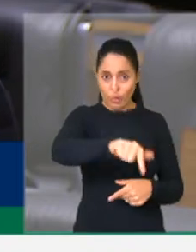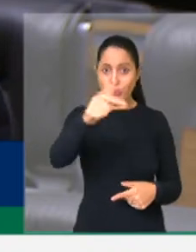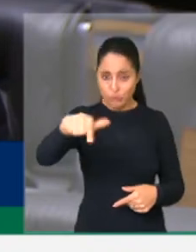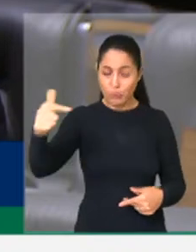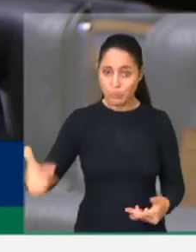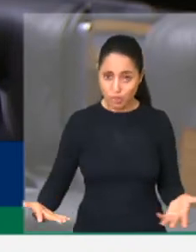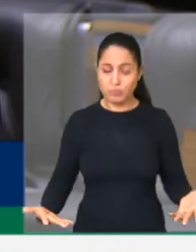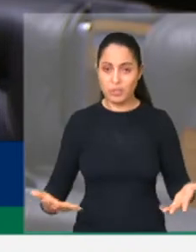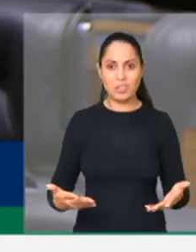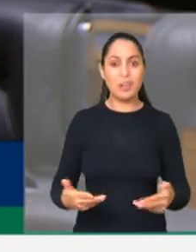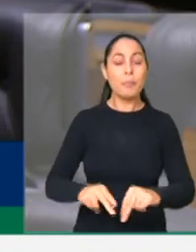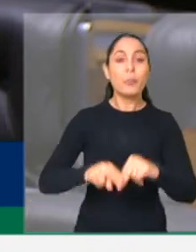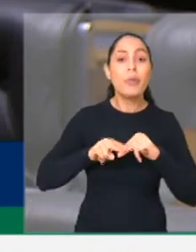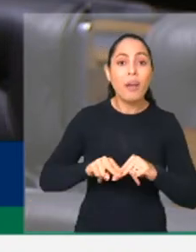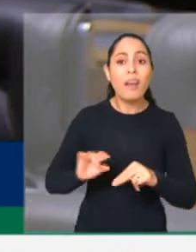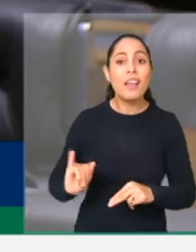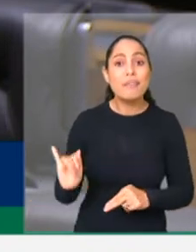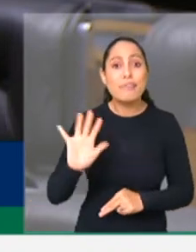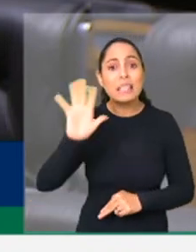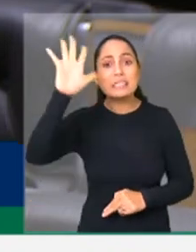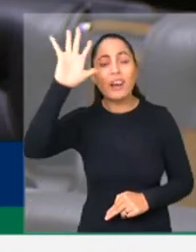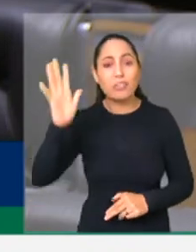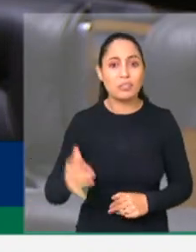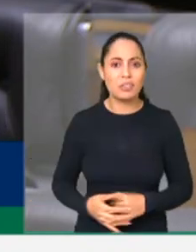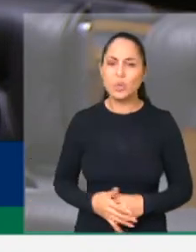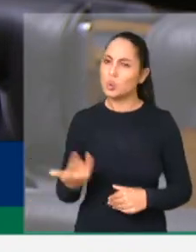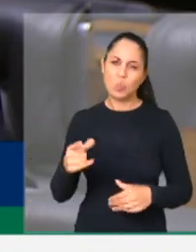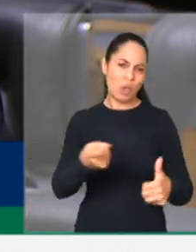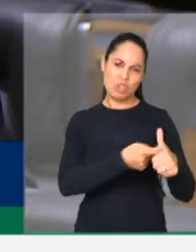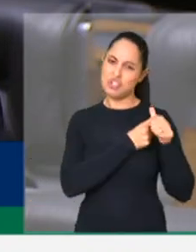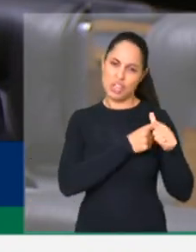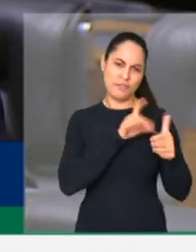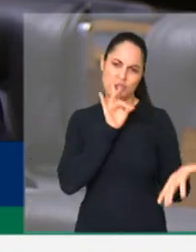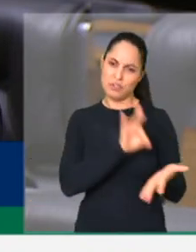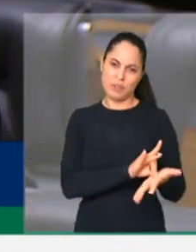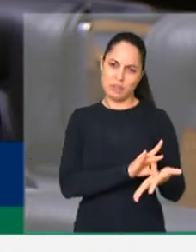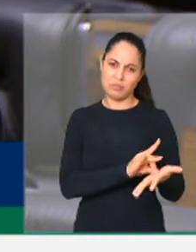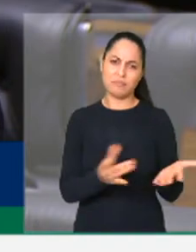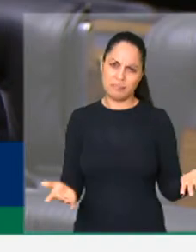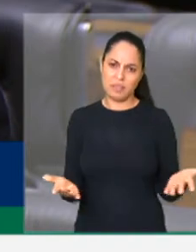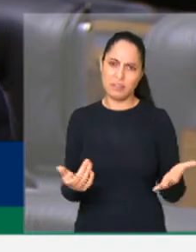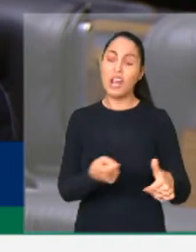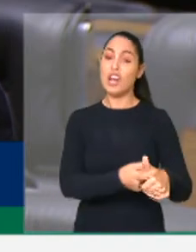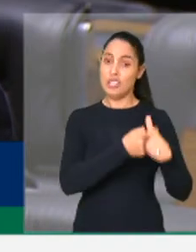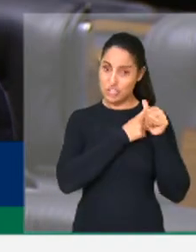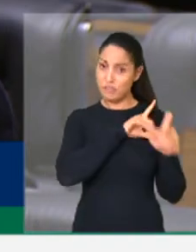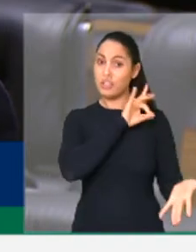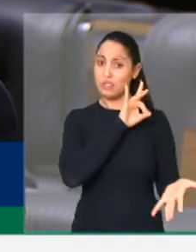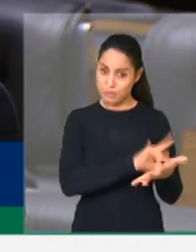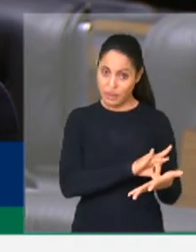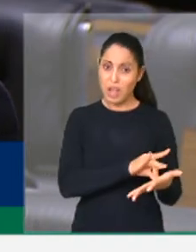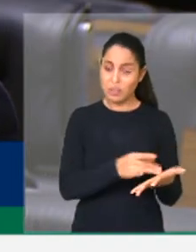SÃO MANTIDAS, E EM MOMENTO ALGUM NÓS EXPRESSAMOS AS, DISPENSAMOS AS GARANTIAS, ATÉ PORQUE AS GARANTIAS FORAM DADAS NO PROJETO ORIGINAL.